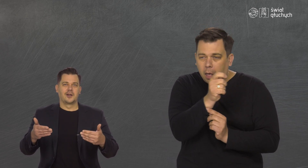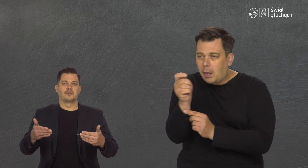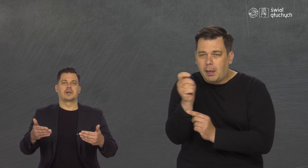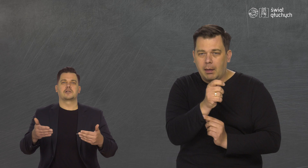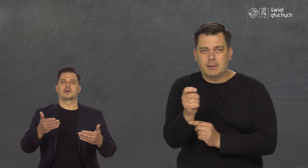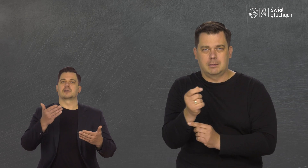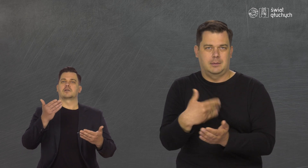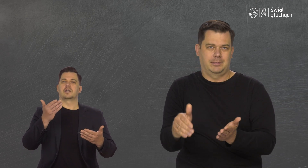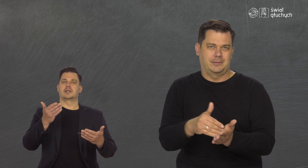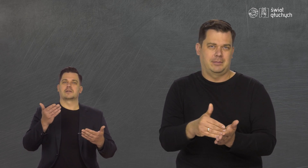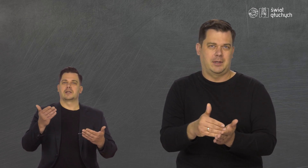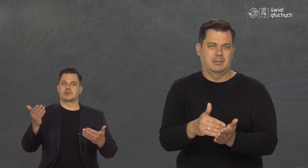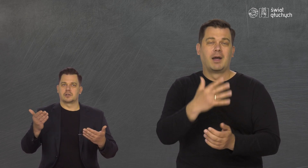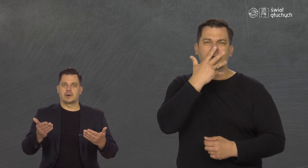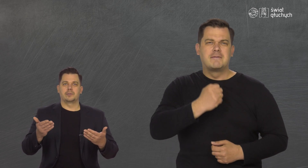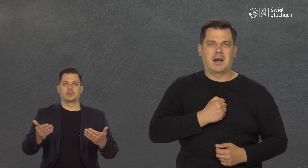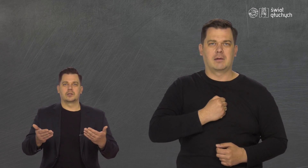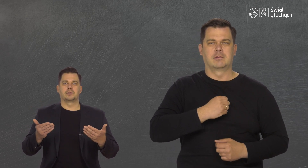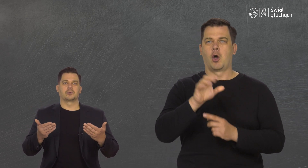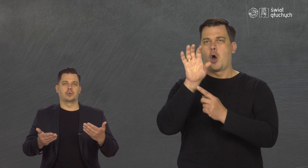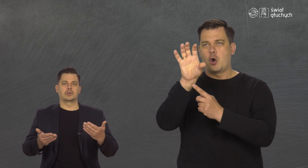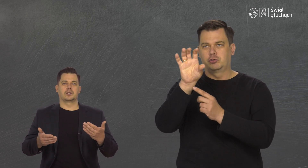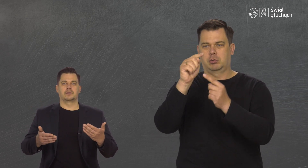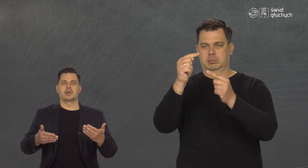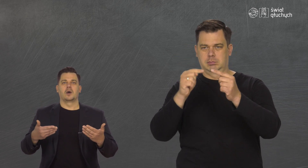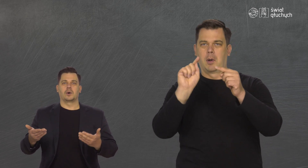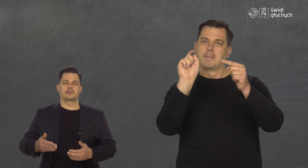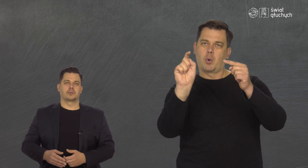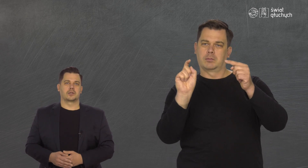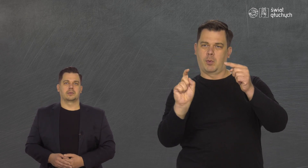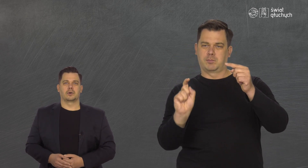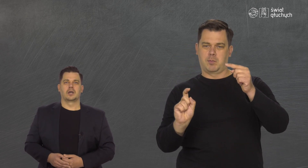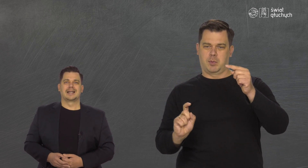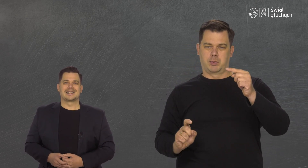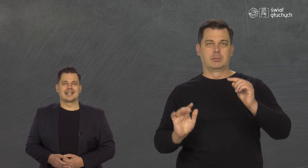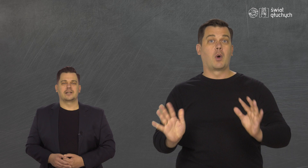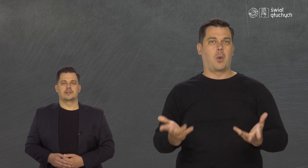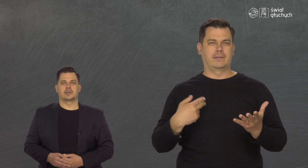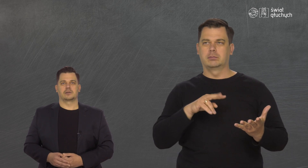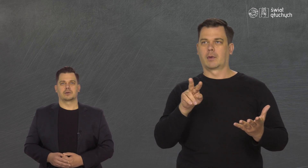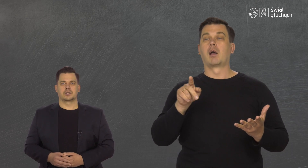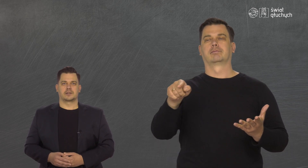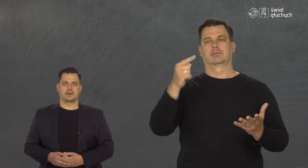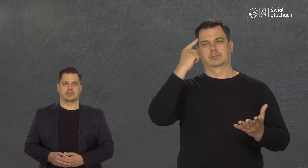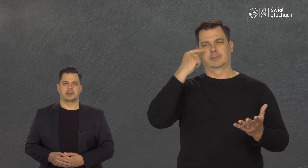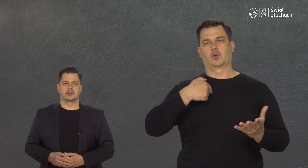wyraźnie oznaczone i nazwane rozdziały, punkty, podpunkty, aby łatwo można było znaleźć interesujący nas fragment;